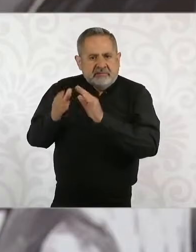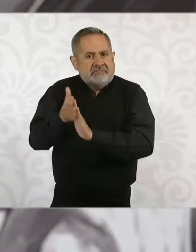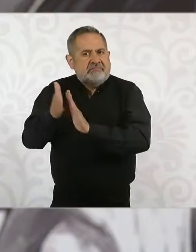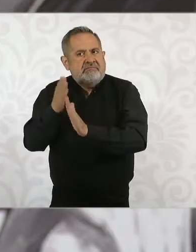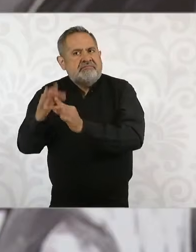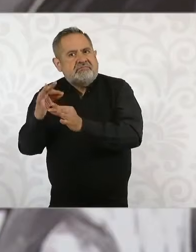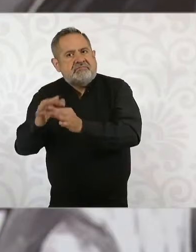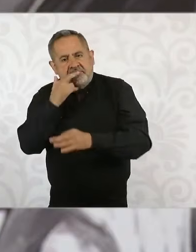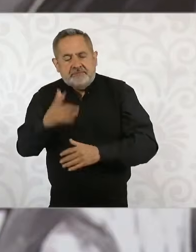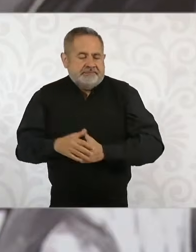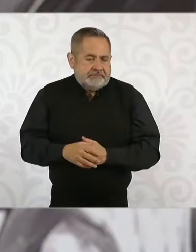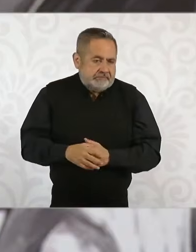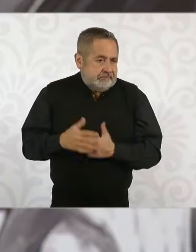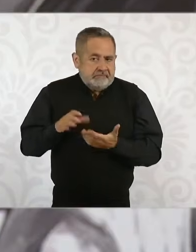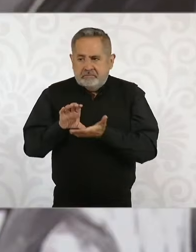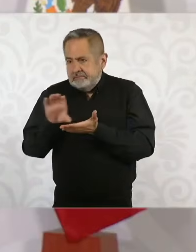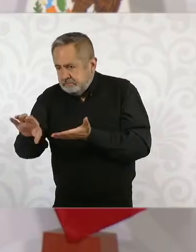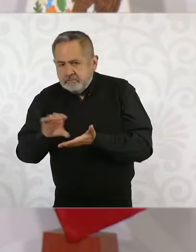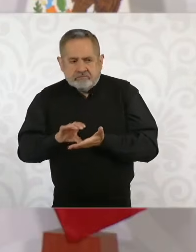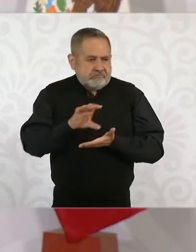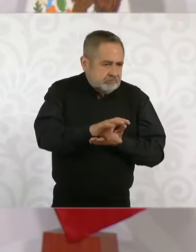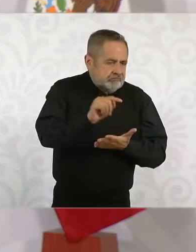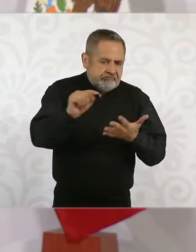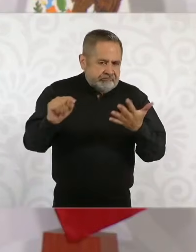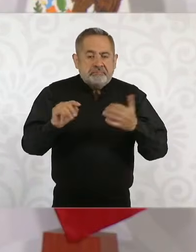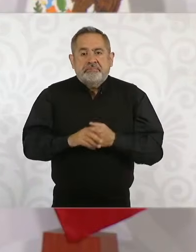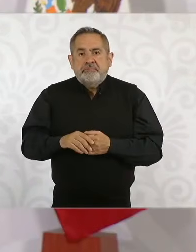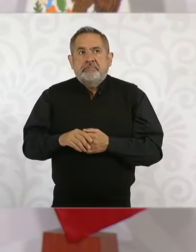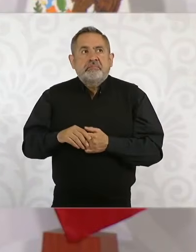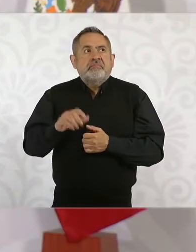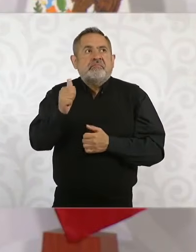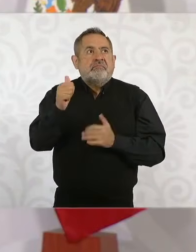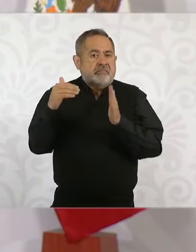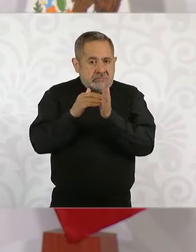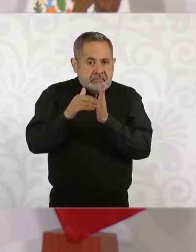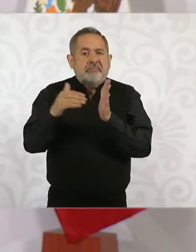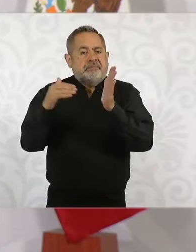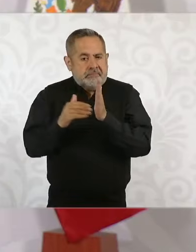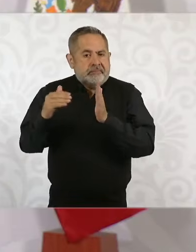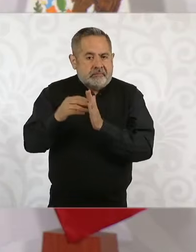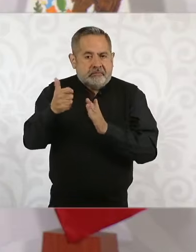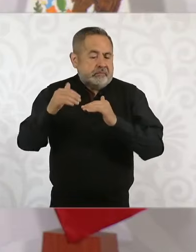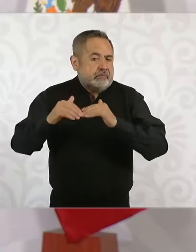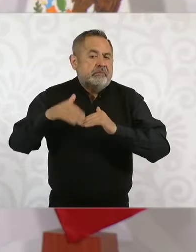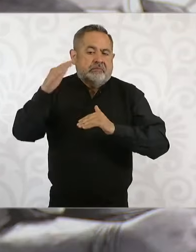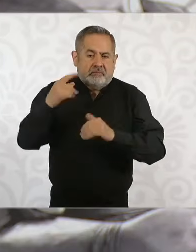Con estas inversiones esperamos superar los 6,000 millones de pesos de exportaciones anuales,